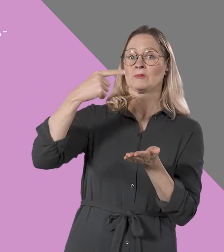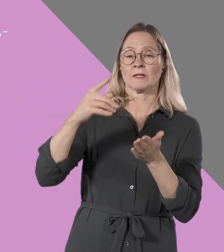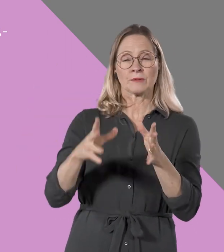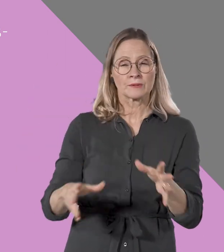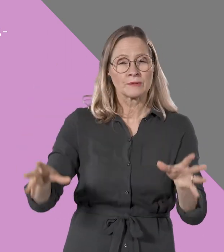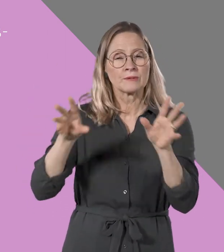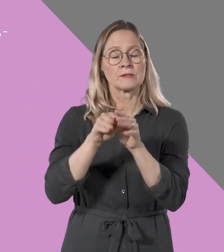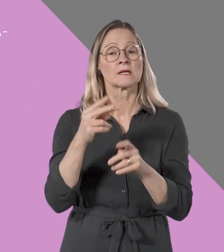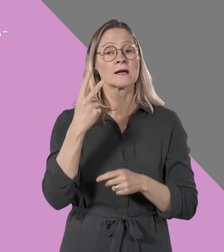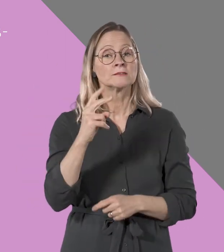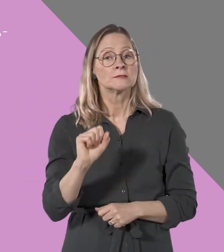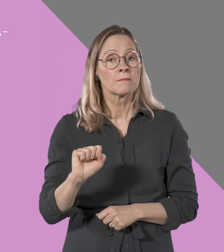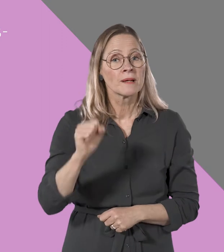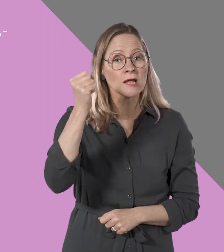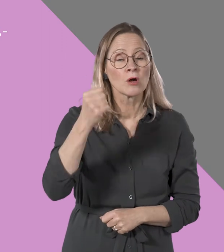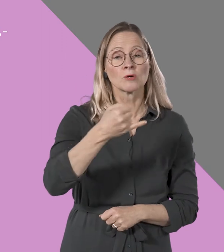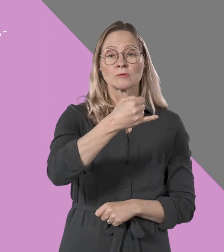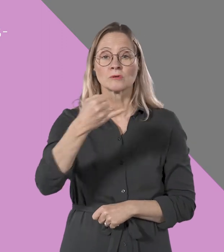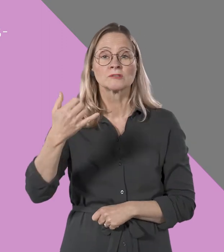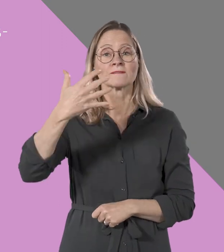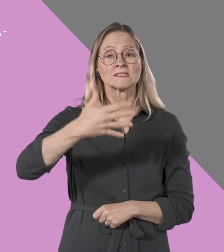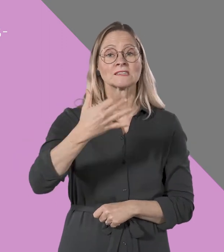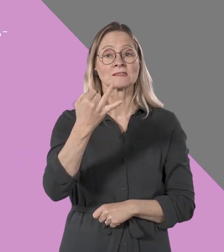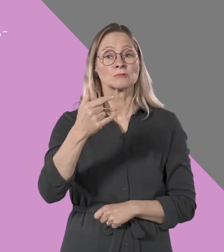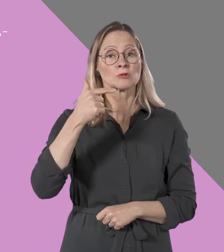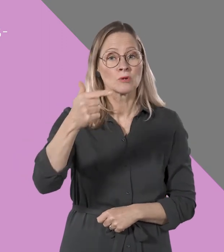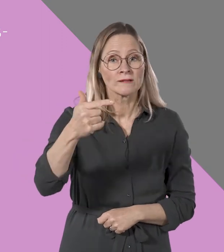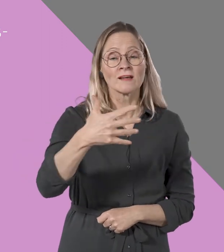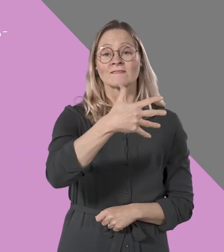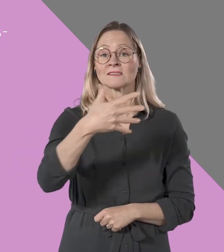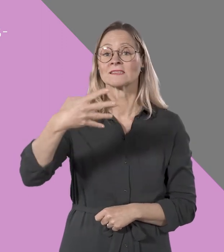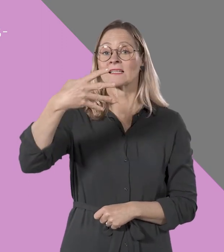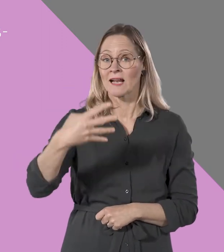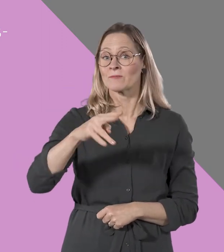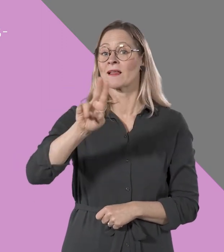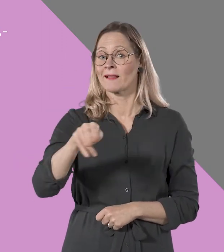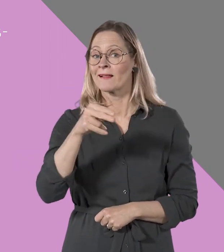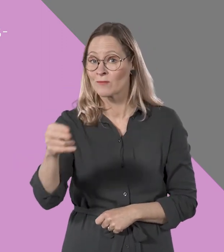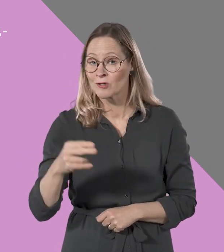yhteensä 2 657 540 €.